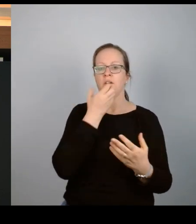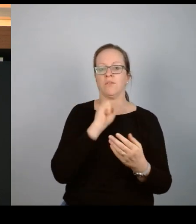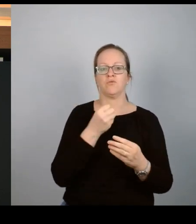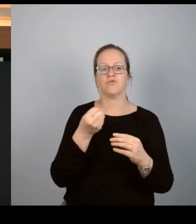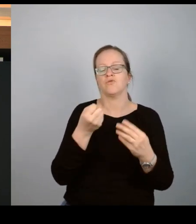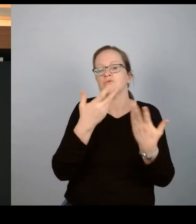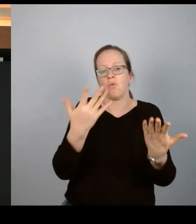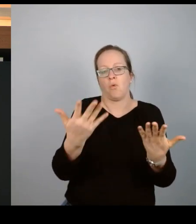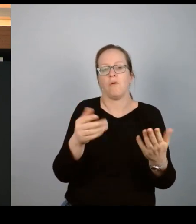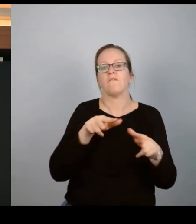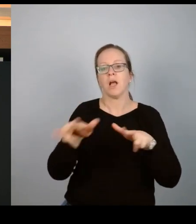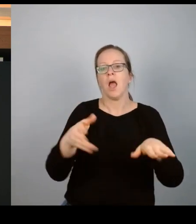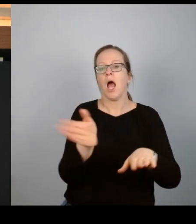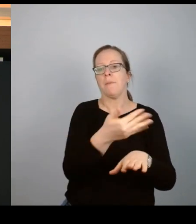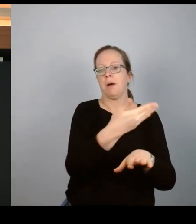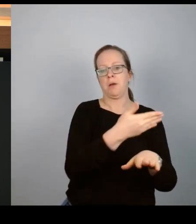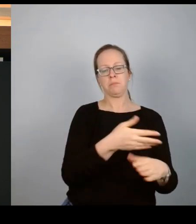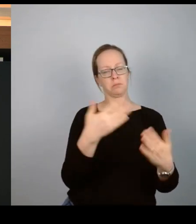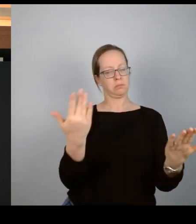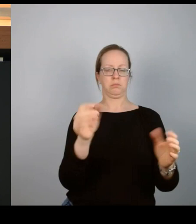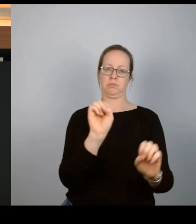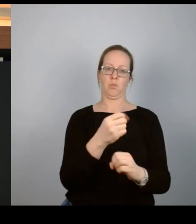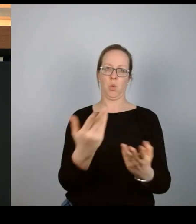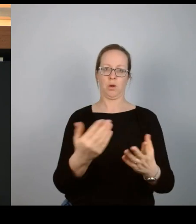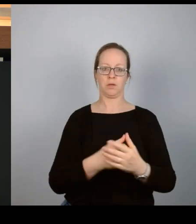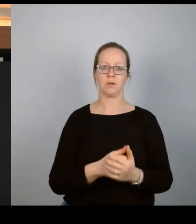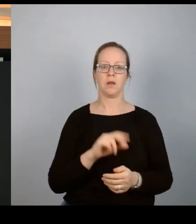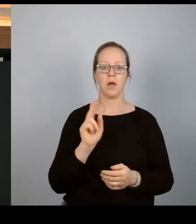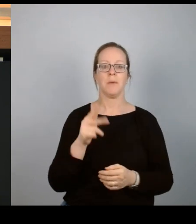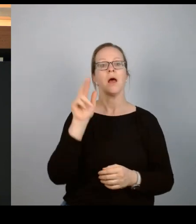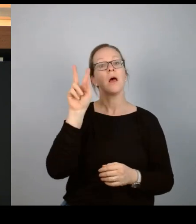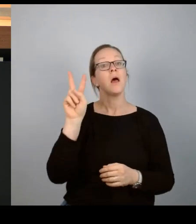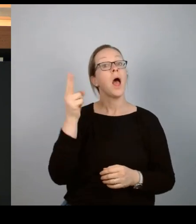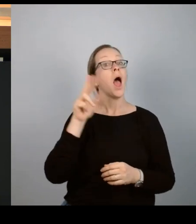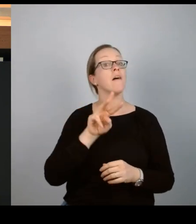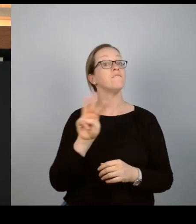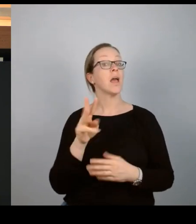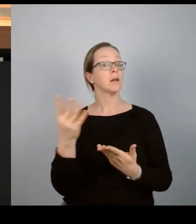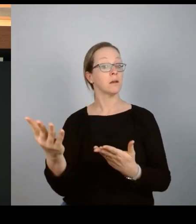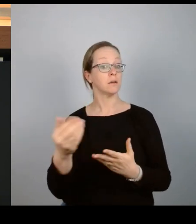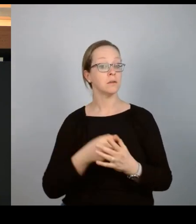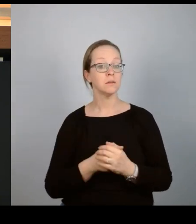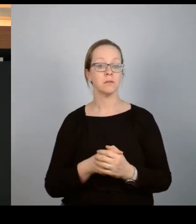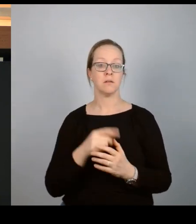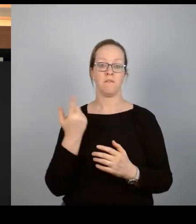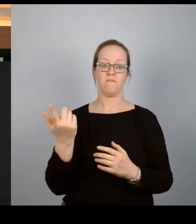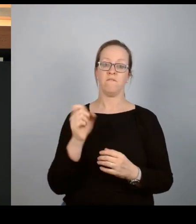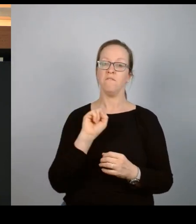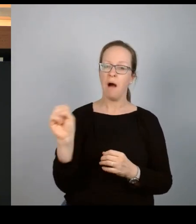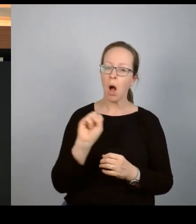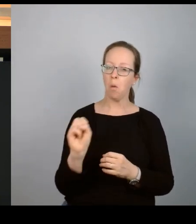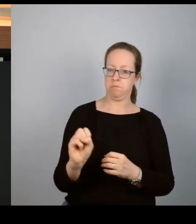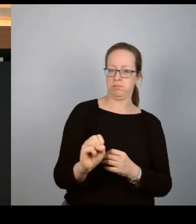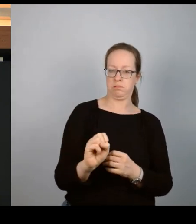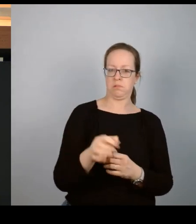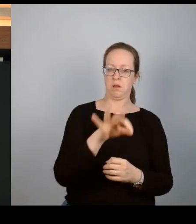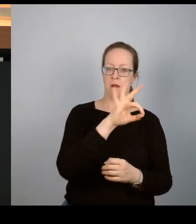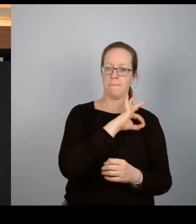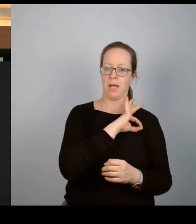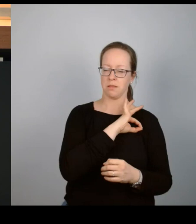ist, eine Koalition wünschen. Dass die Erschließung stiefmütterlich behandelt wird, ist typisch für diesen Senat, aber auch Teil der Strategie